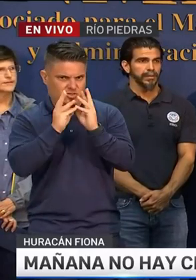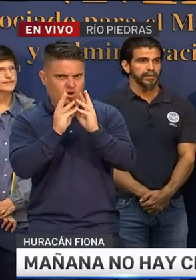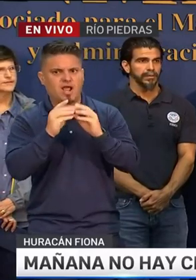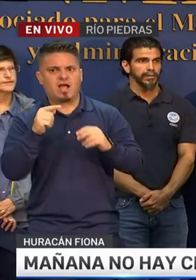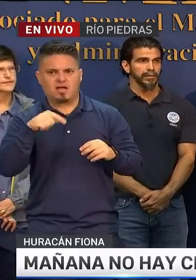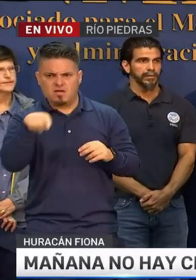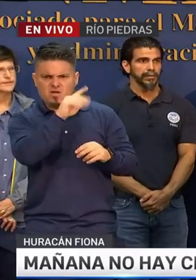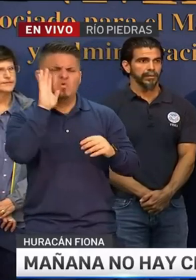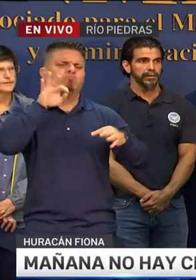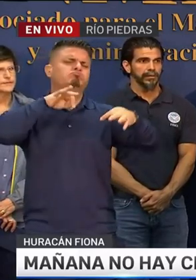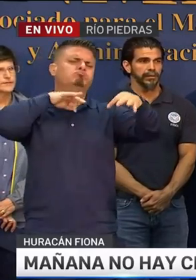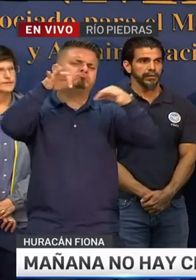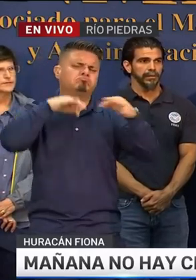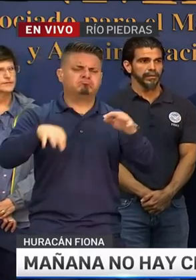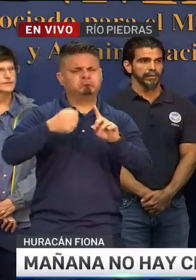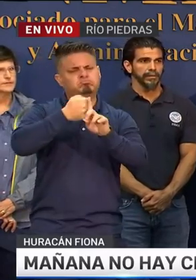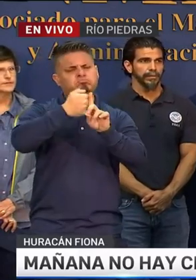QUIERO PEDIRLE A ERNESTO MORALES, SERVICIO NACIONAL DEL DE METEOROLOGÍA,